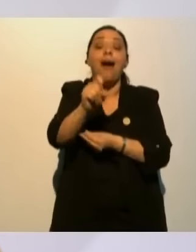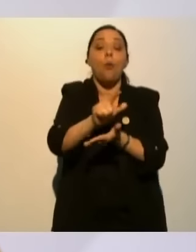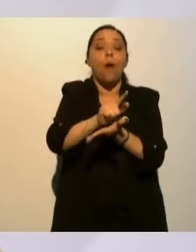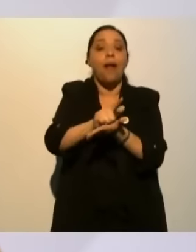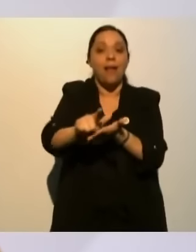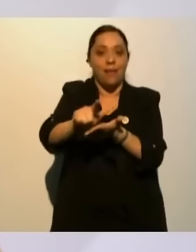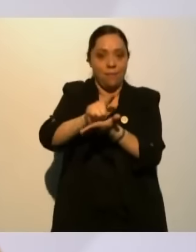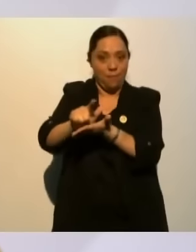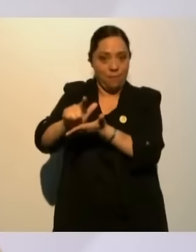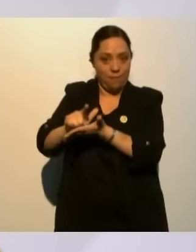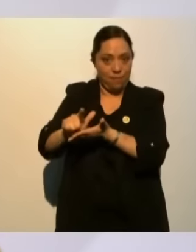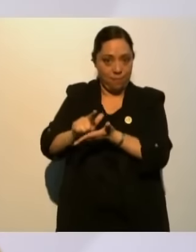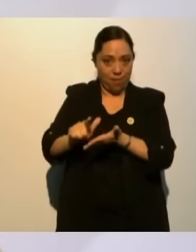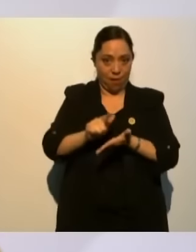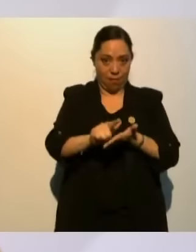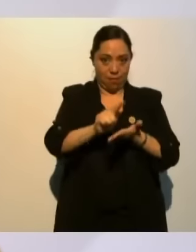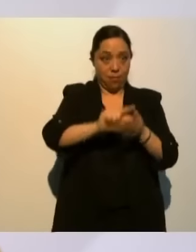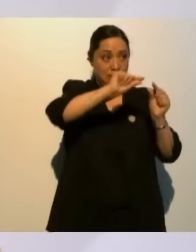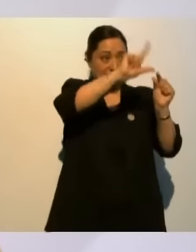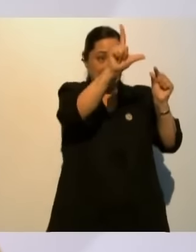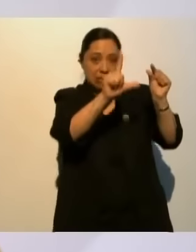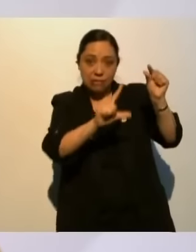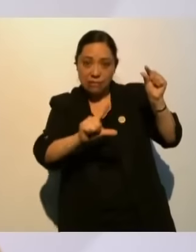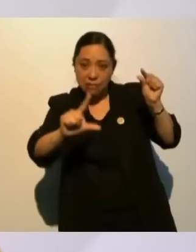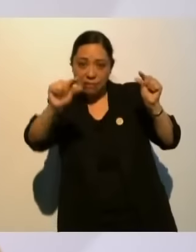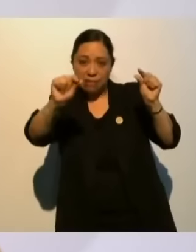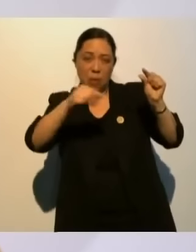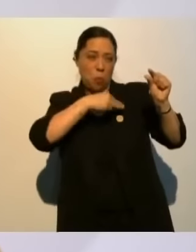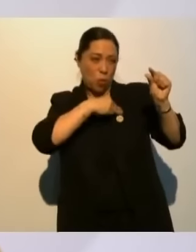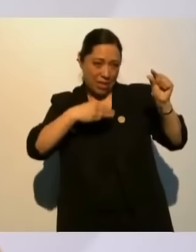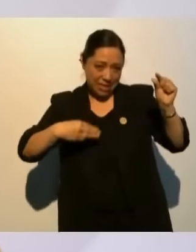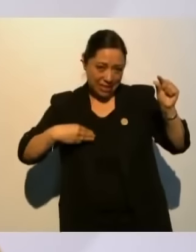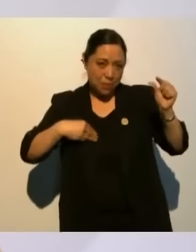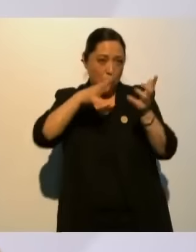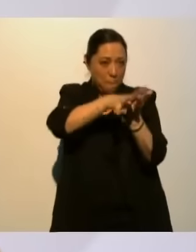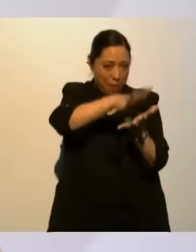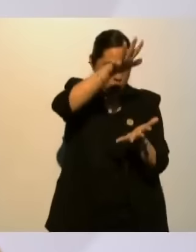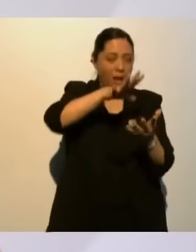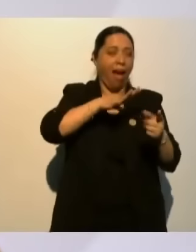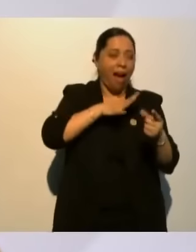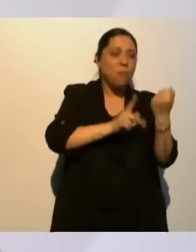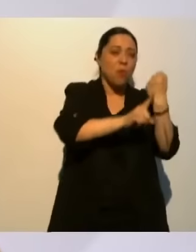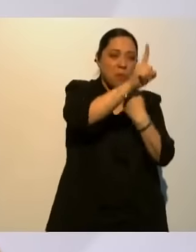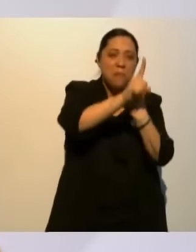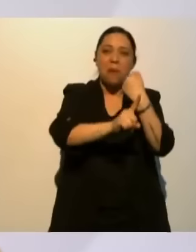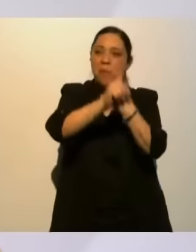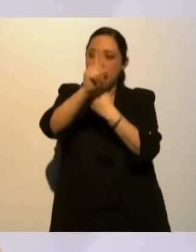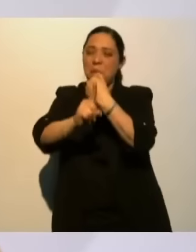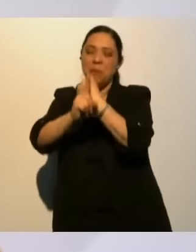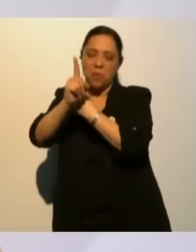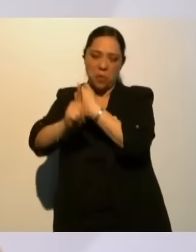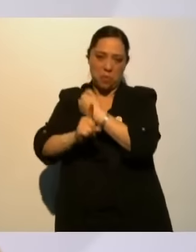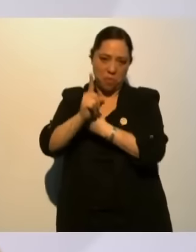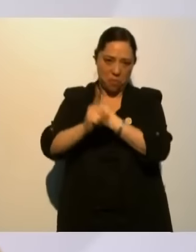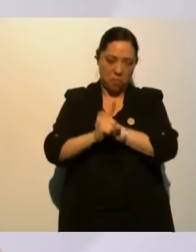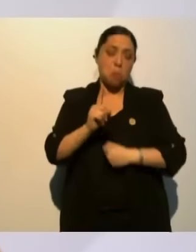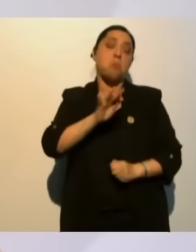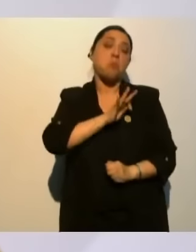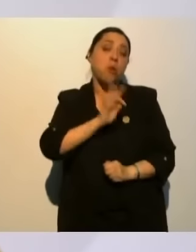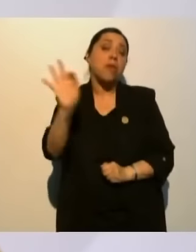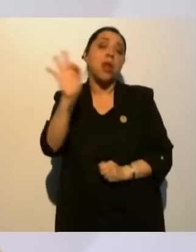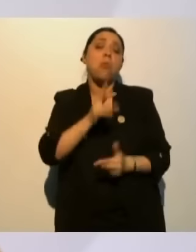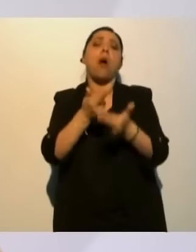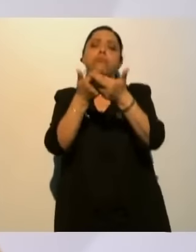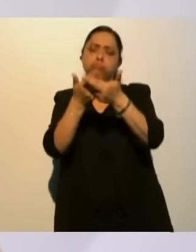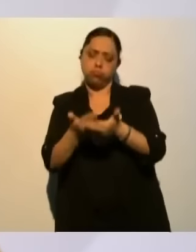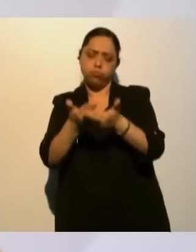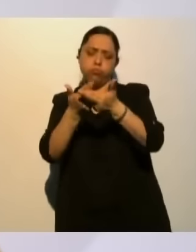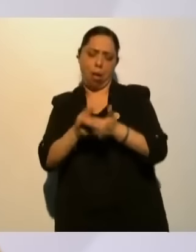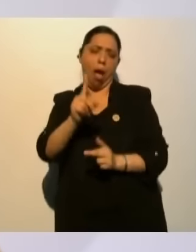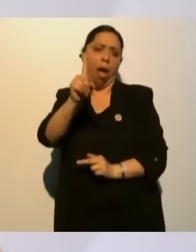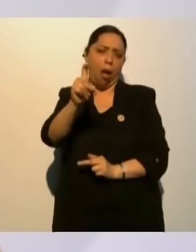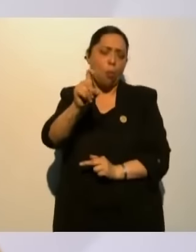municipios del país tienen problemas Aunque haya suficiente abasto de agua a veces no